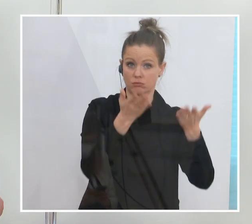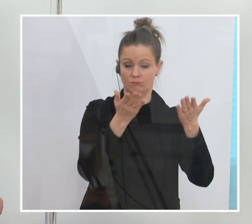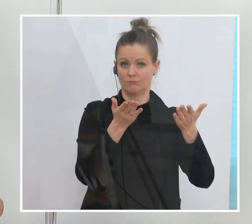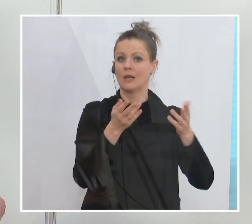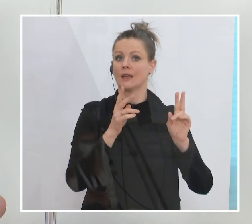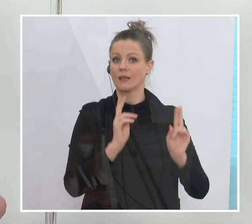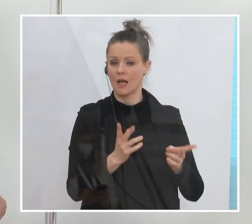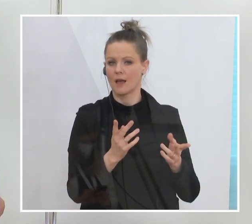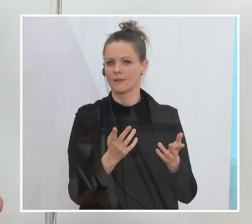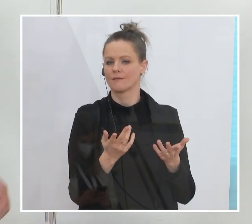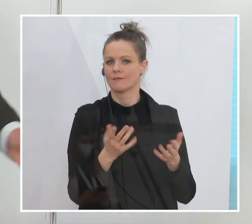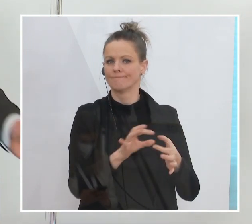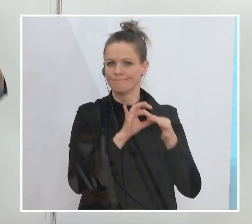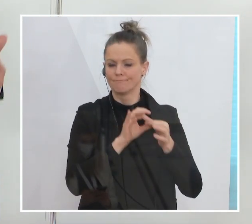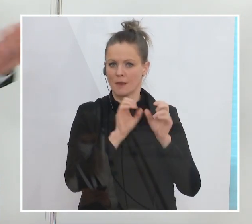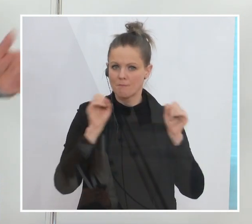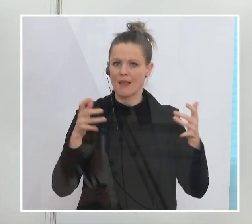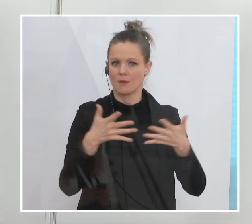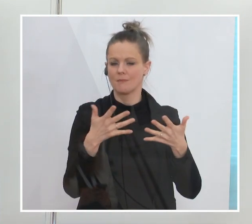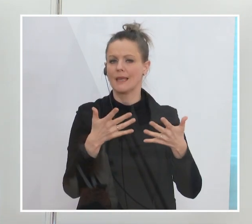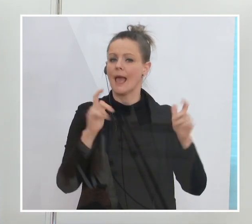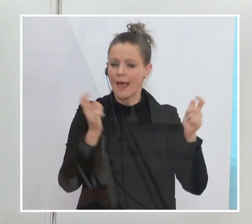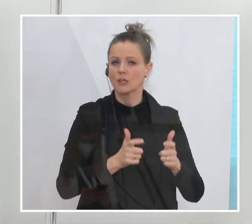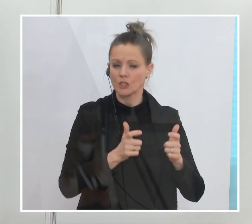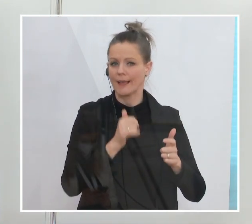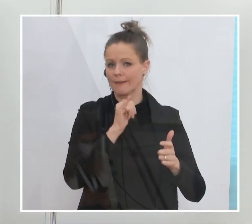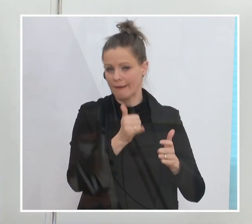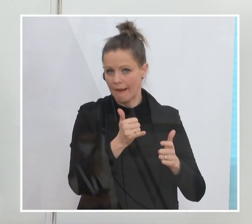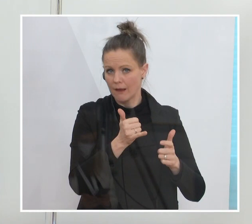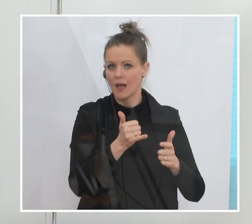was pandemiebedingt halt eingeschränkt, aber doch möglich ist und auch möglich gemacht werden soll.